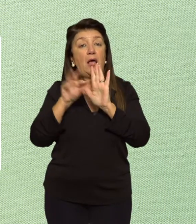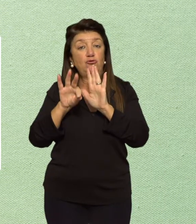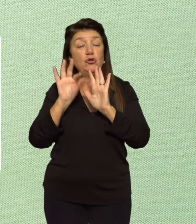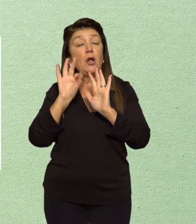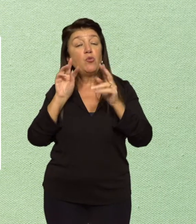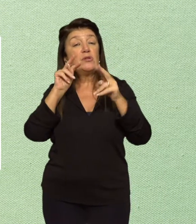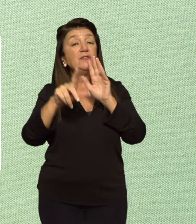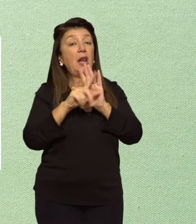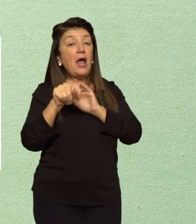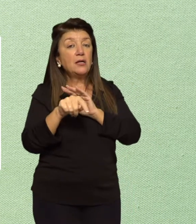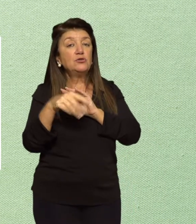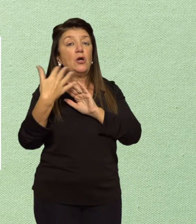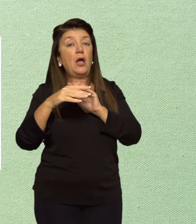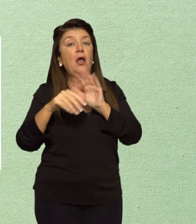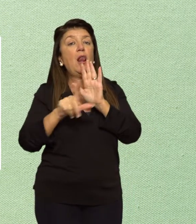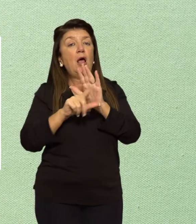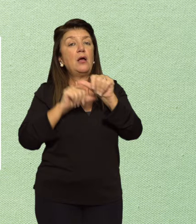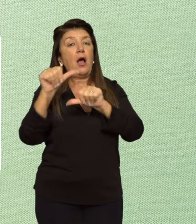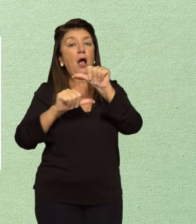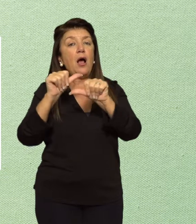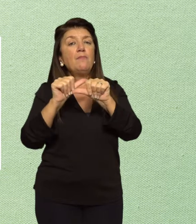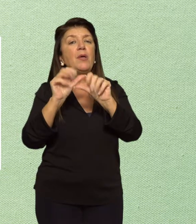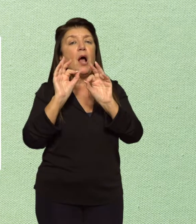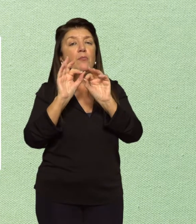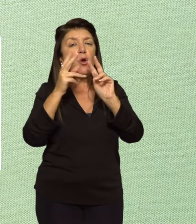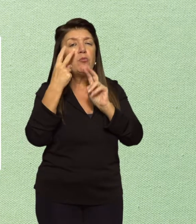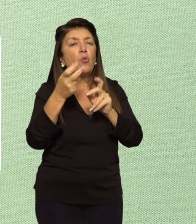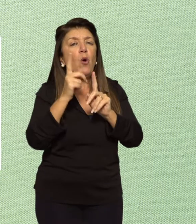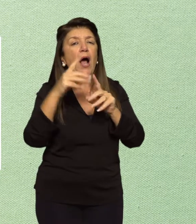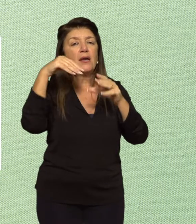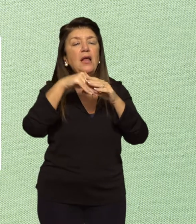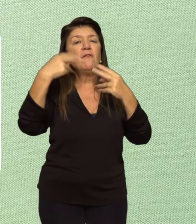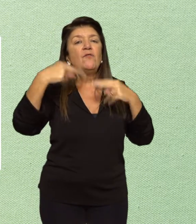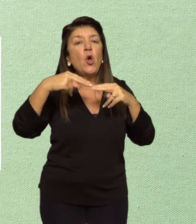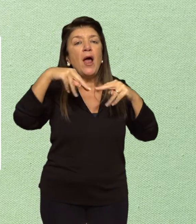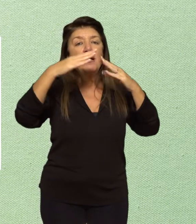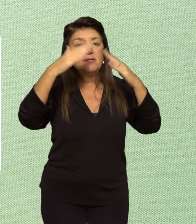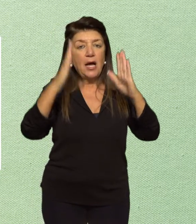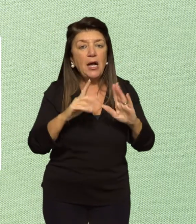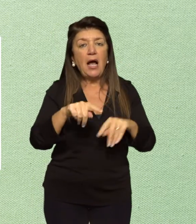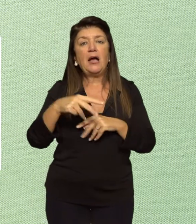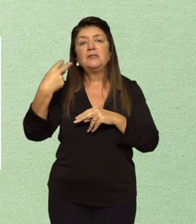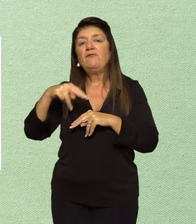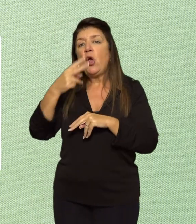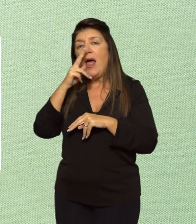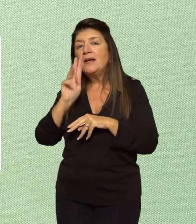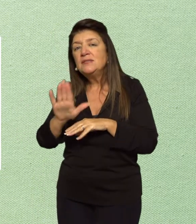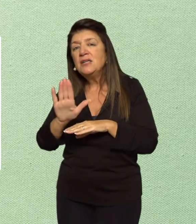domestica, alla violenza di genere, ci puoi fare una una panoramica insomma di quello che è cambiato a